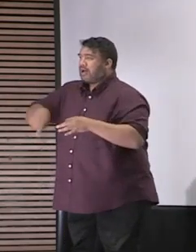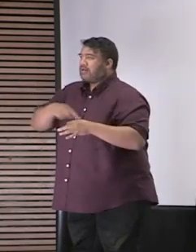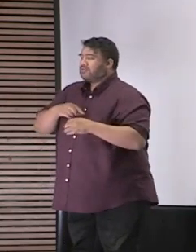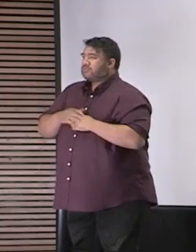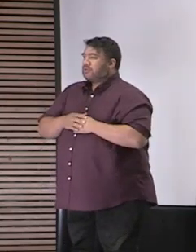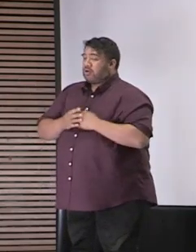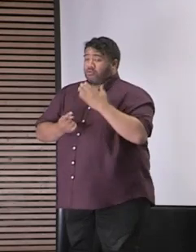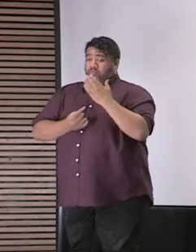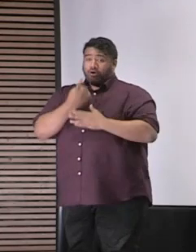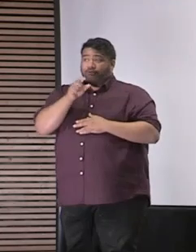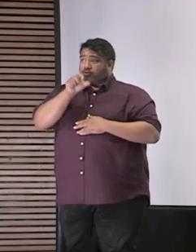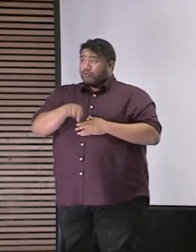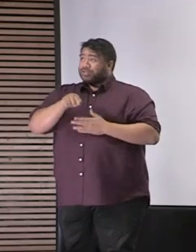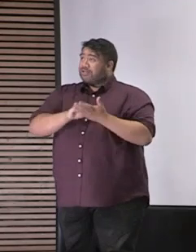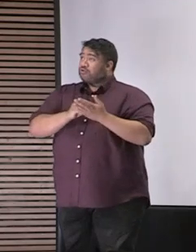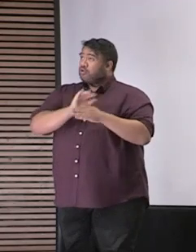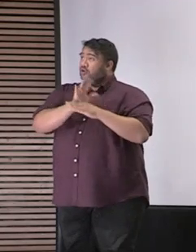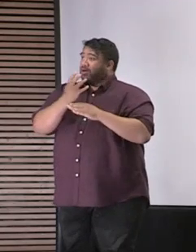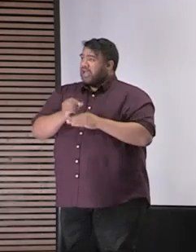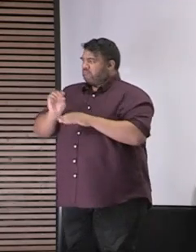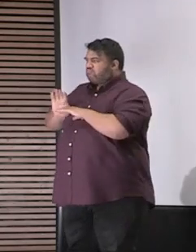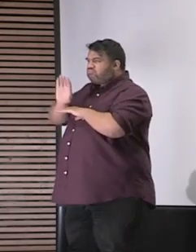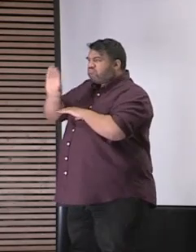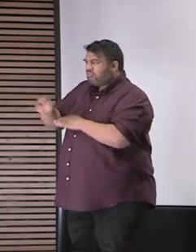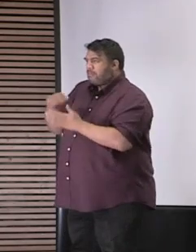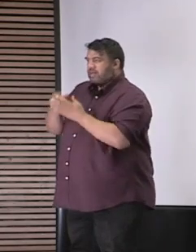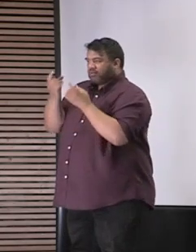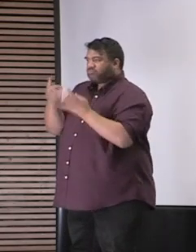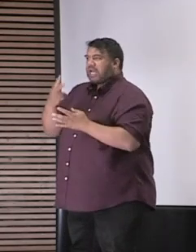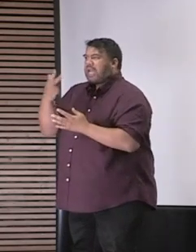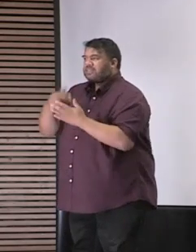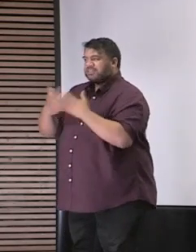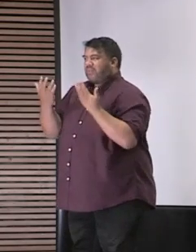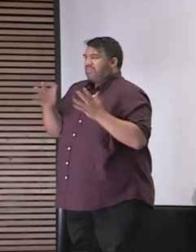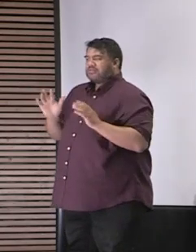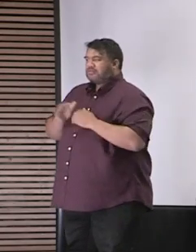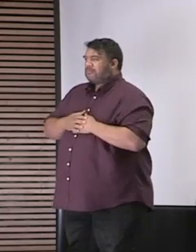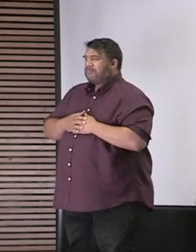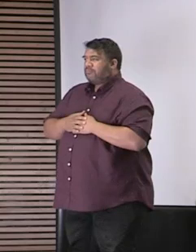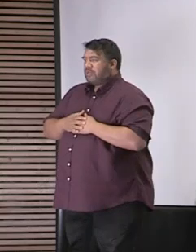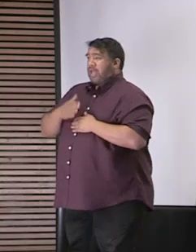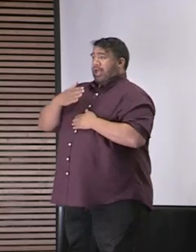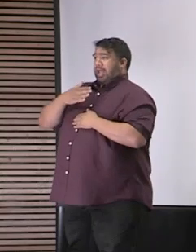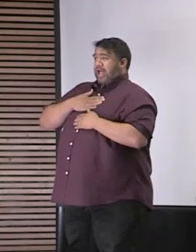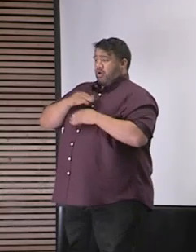tardó 49 días, España 52, Australia 55, Singapur 61.